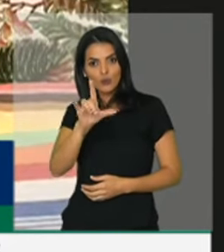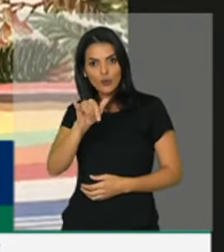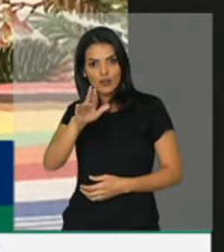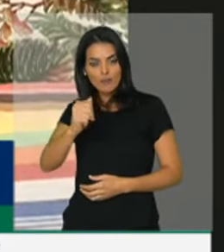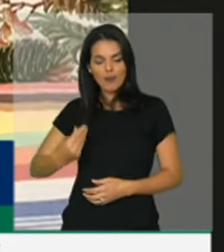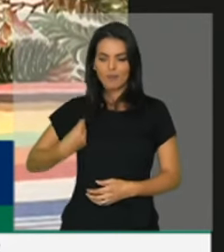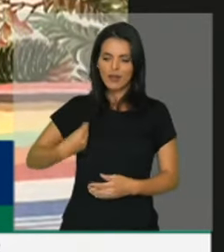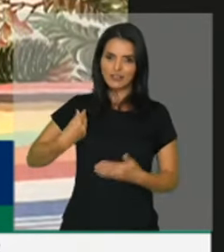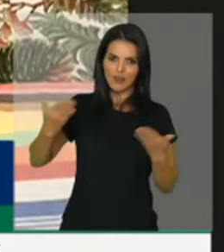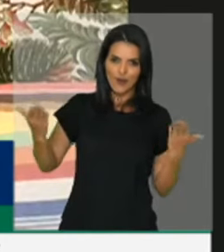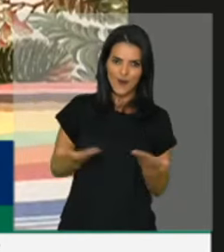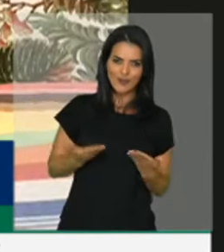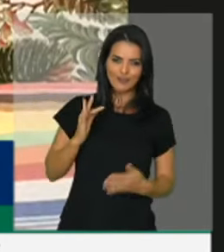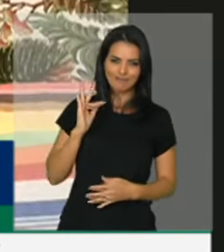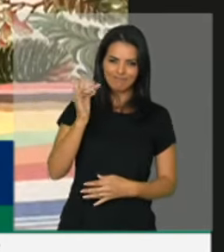BRASILEIRO QUE LUTOU NO PLENÁRIO DESTA CASA. PARA A